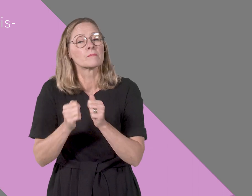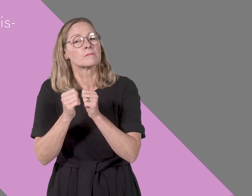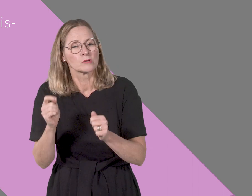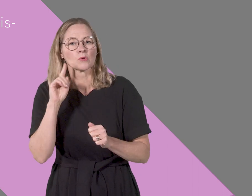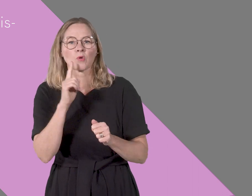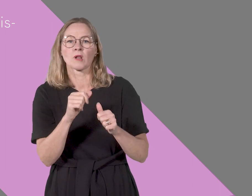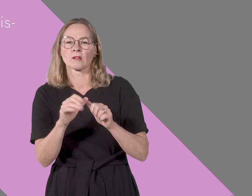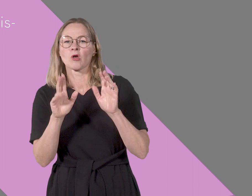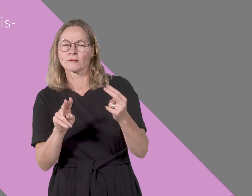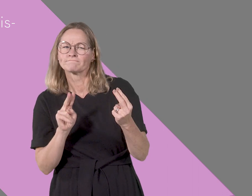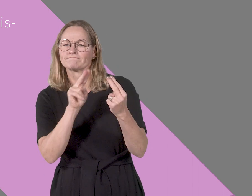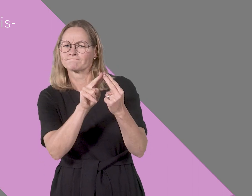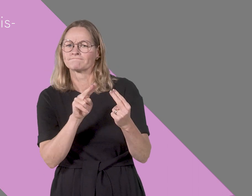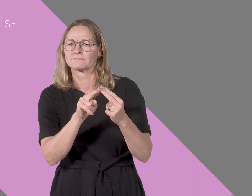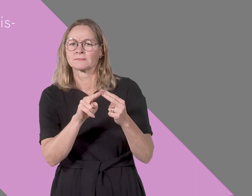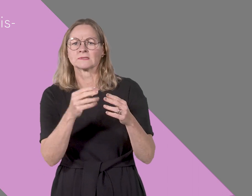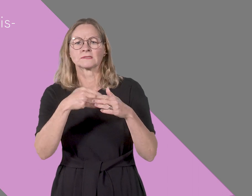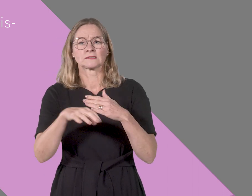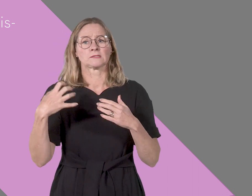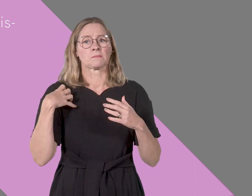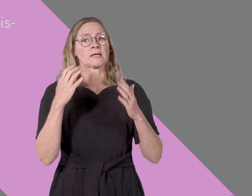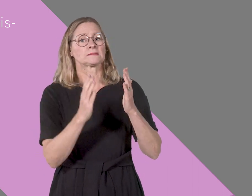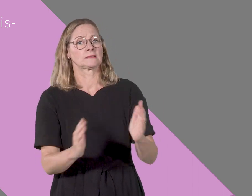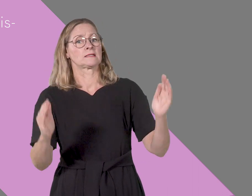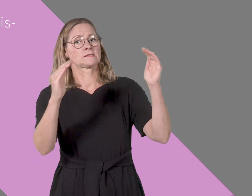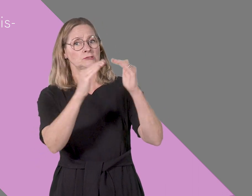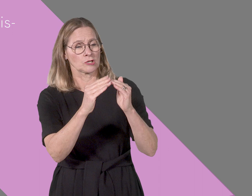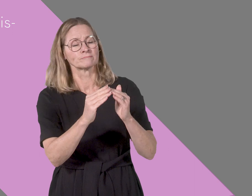mutta Kuurojen Liitto on ollut yhteydessä sisäministeriöön, -